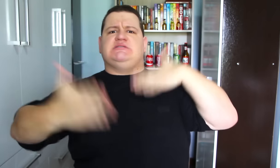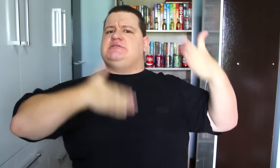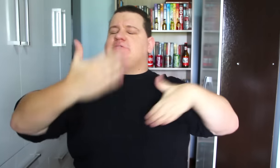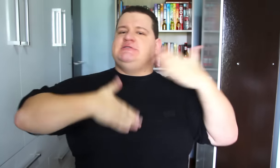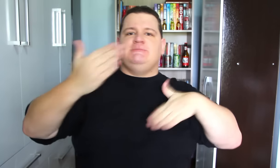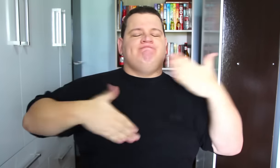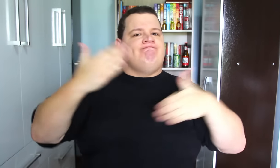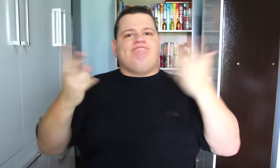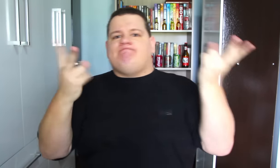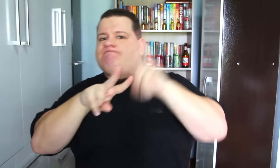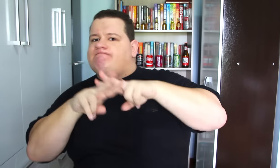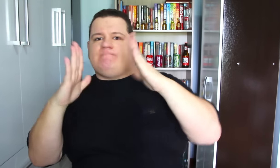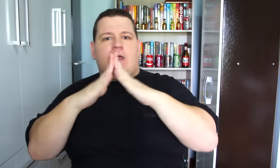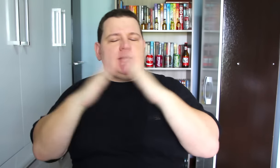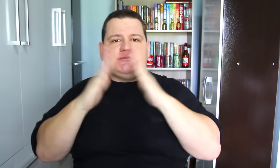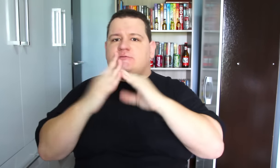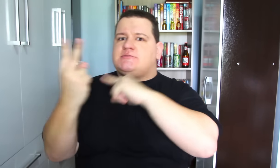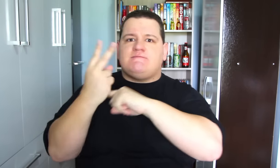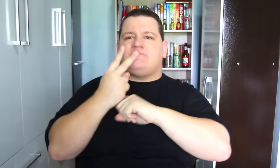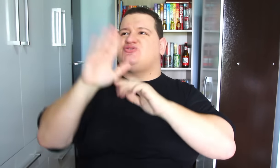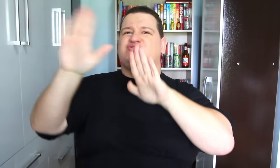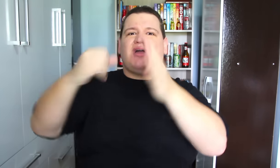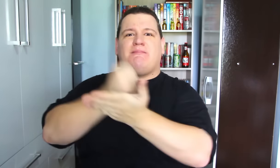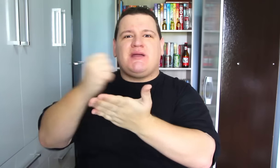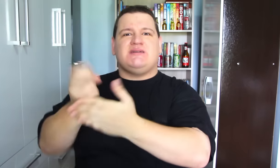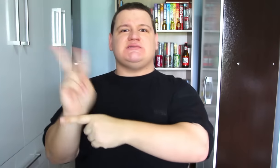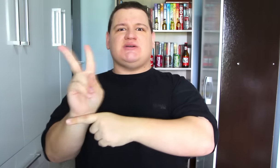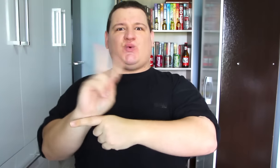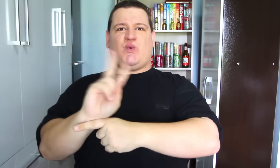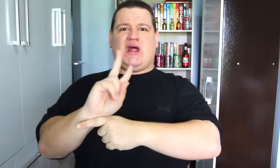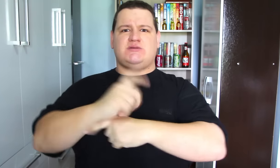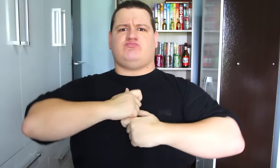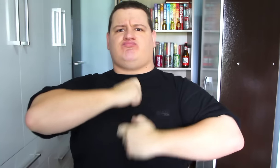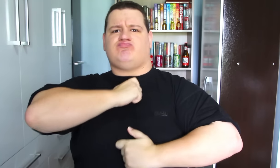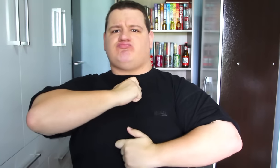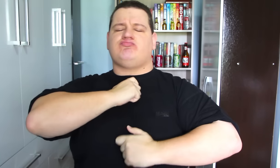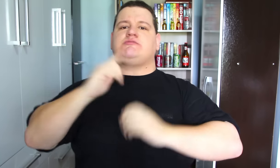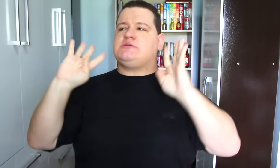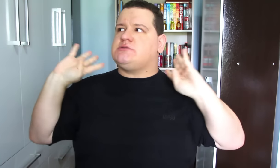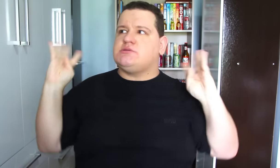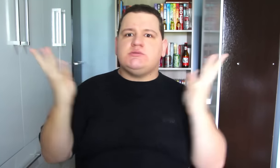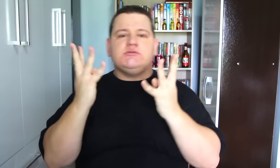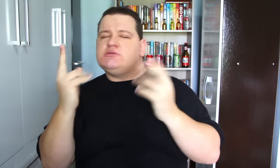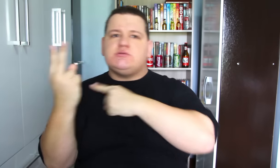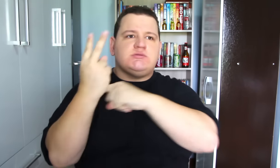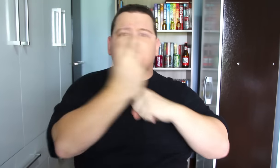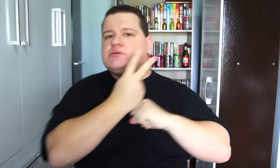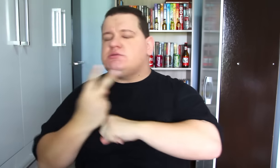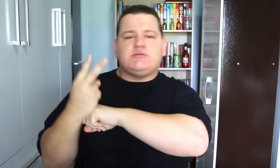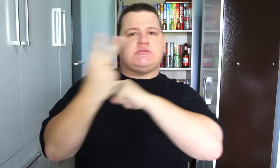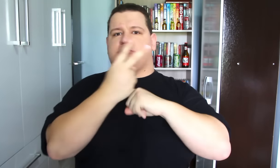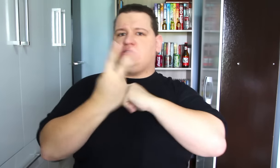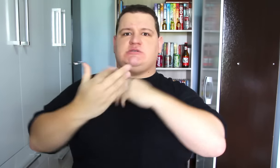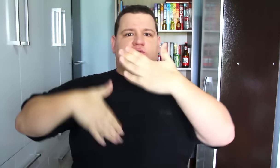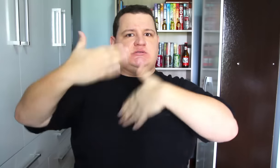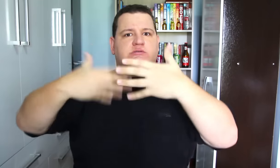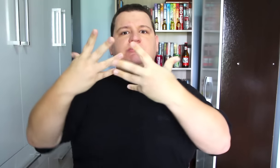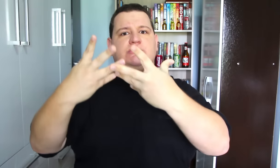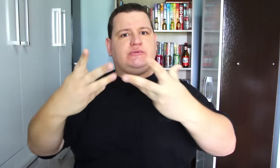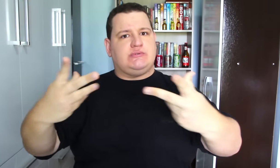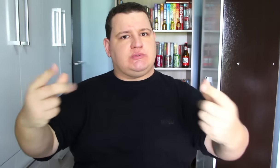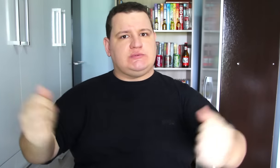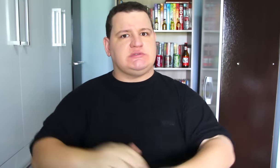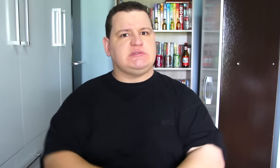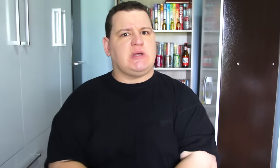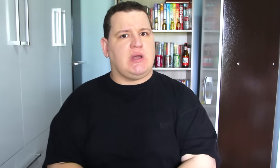Até teve que contratar os guardas-costas, e com algum tempo, tudo foi passando.